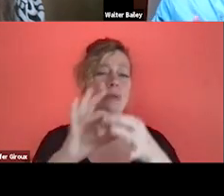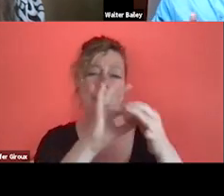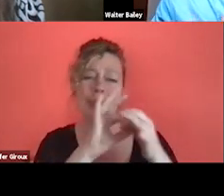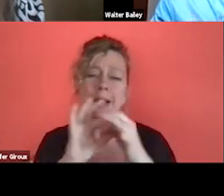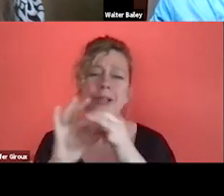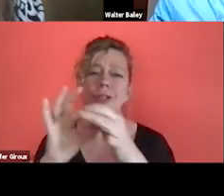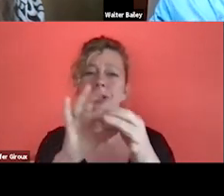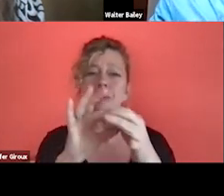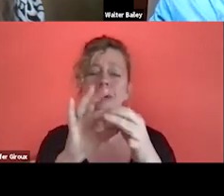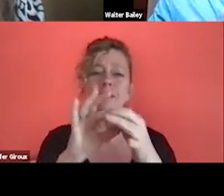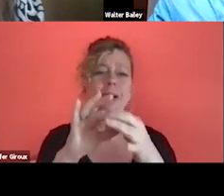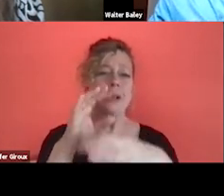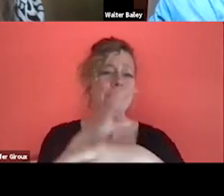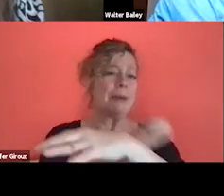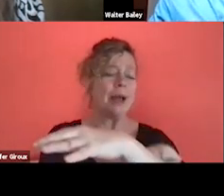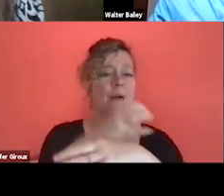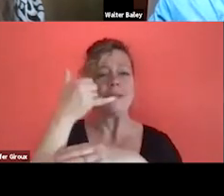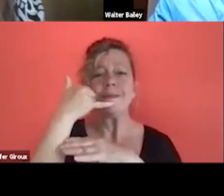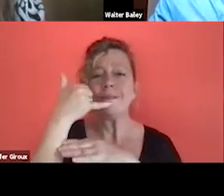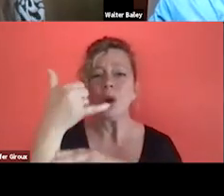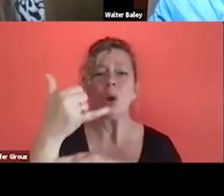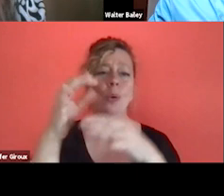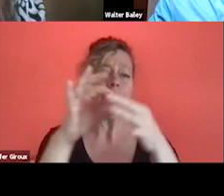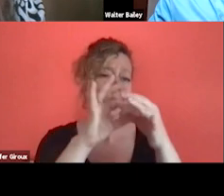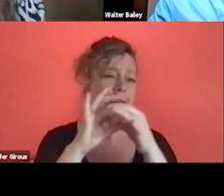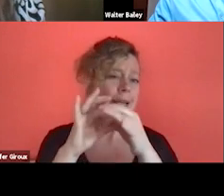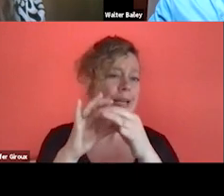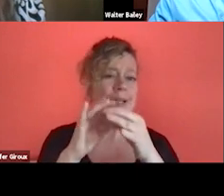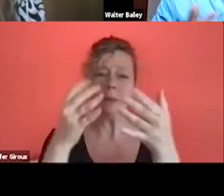y solo el poder del teléfono, el poder de la conexión. Eso es grande para nosotros.